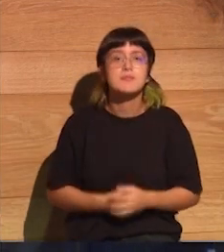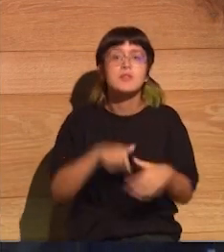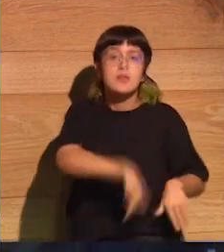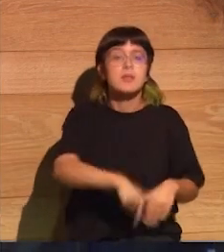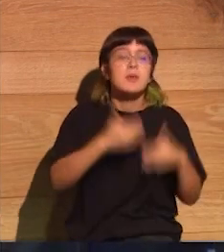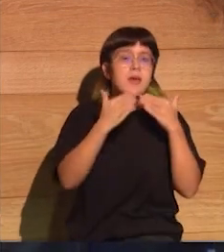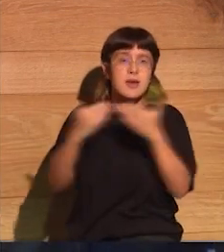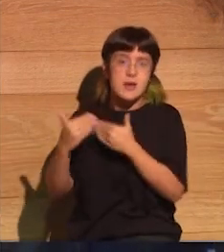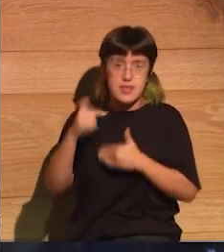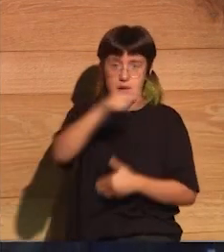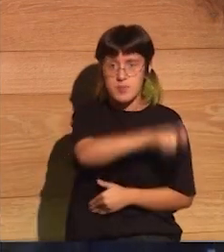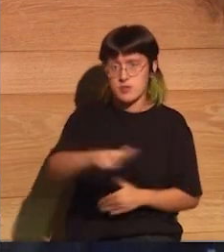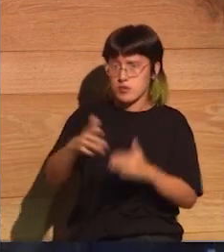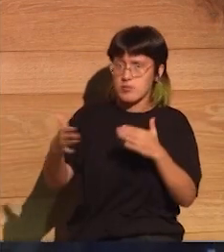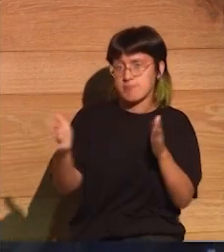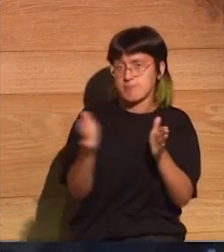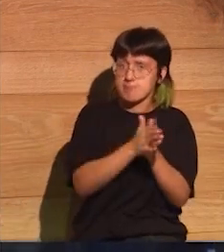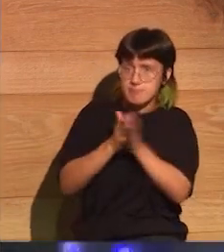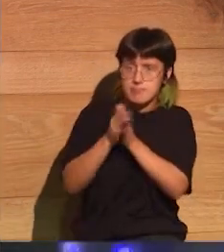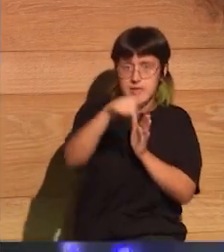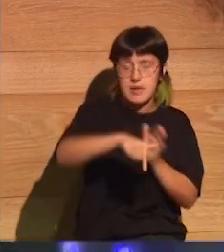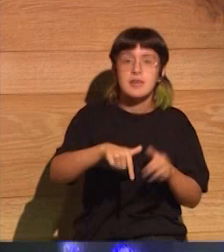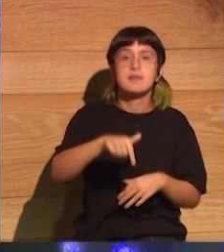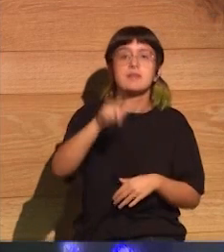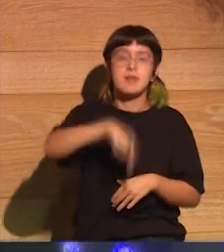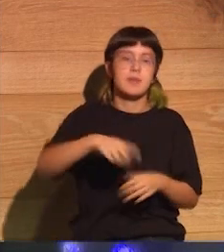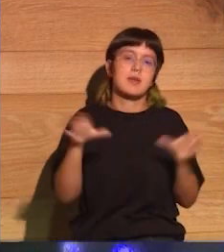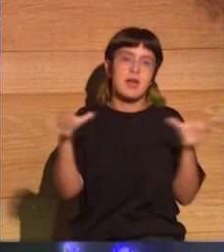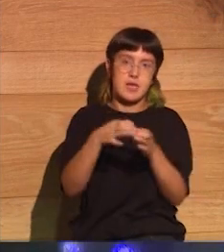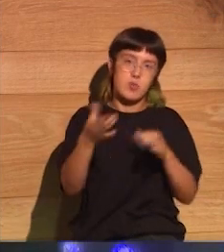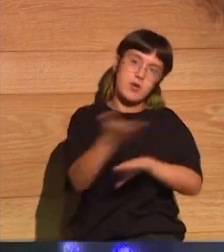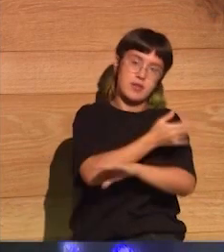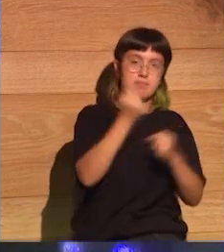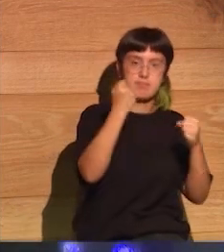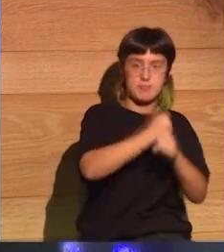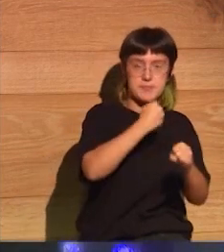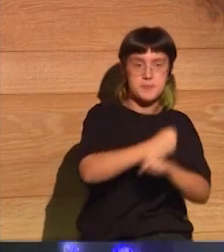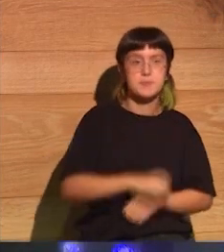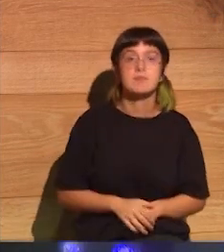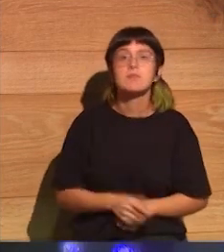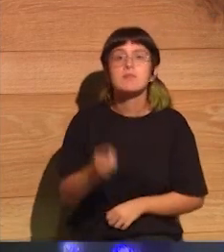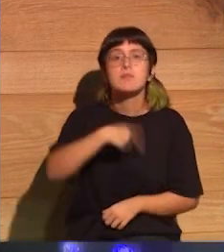a los que nos acompañan y a todo el equipo que está detrás y que lo ha trabajado. Desde luego, las razones que nos llevaron a impulsarlo hace cinco años.